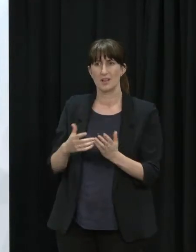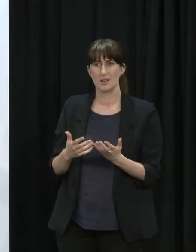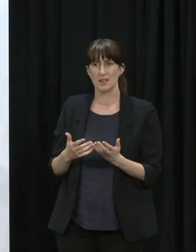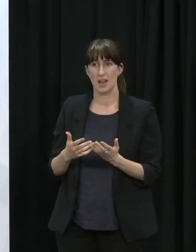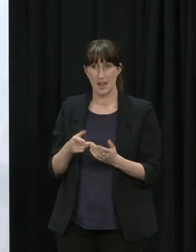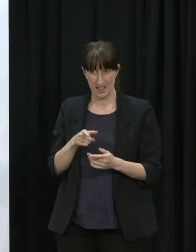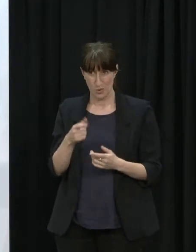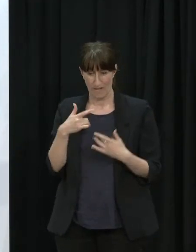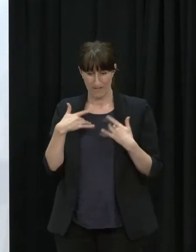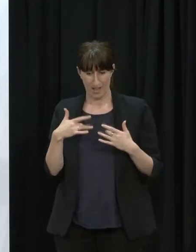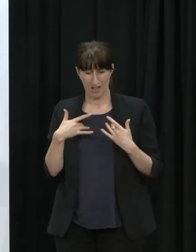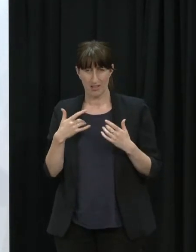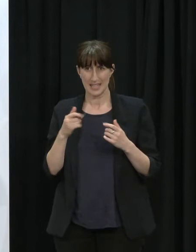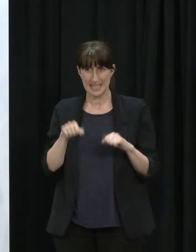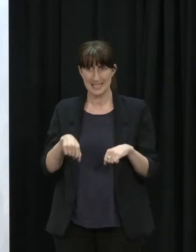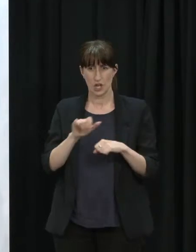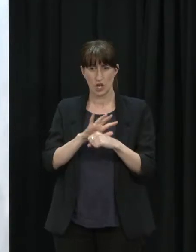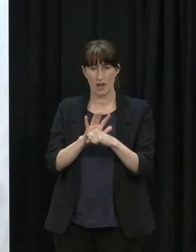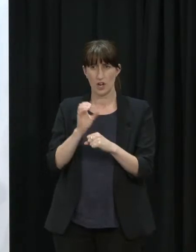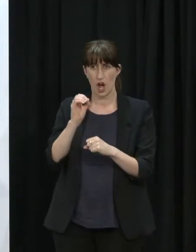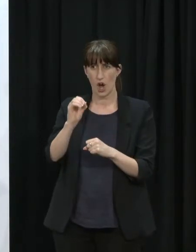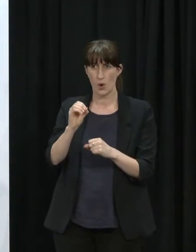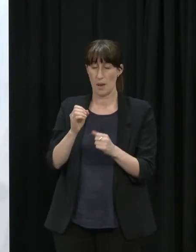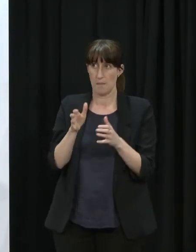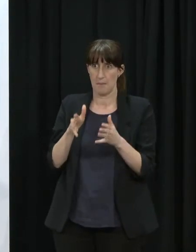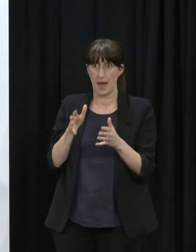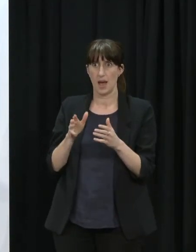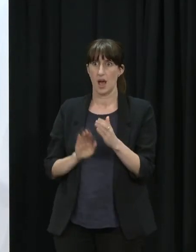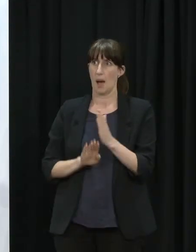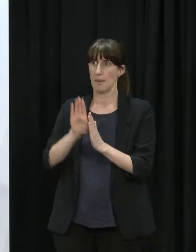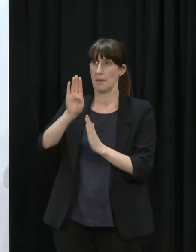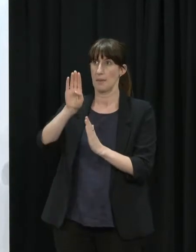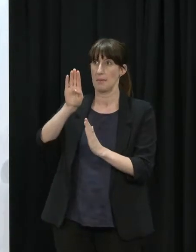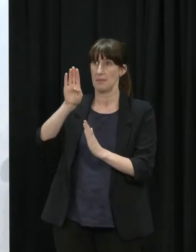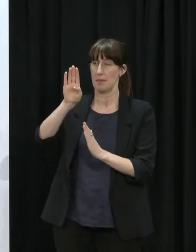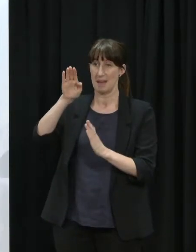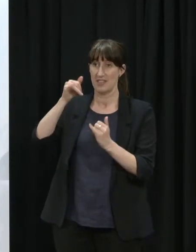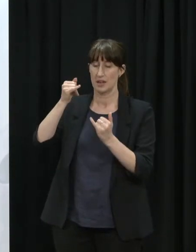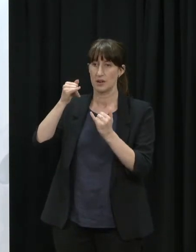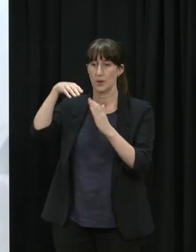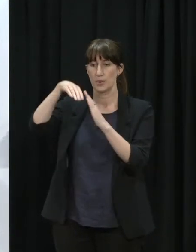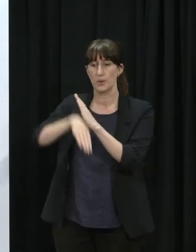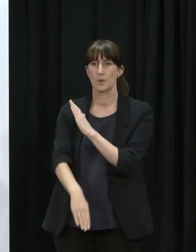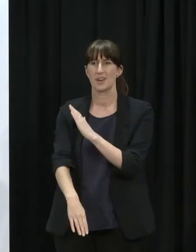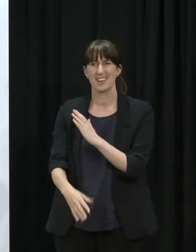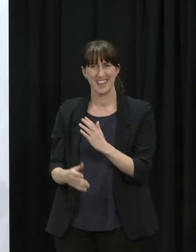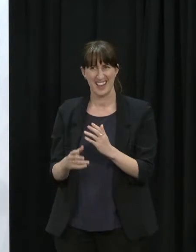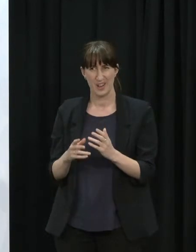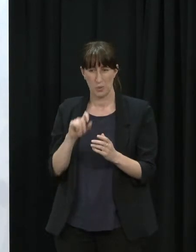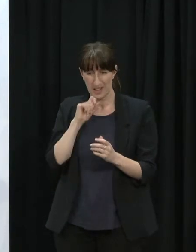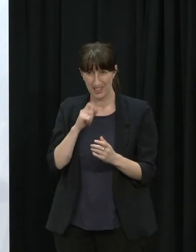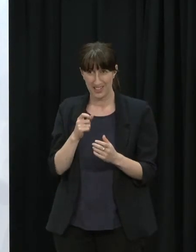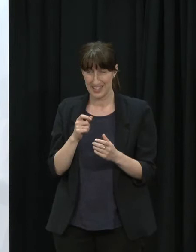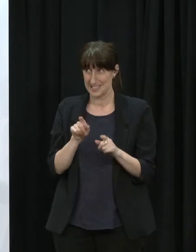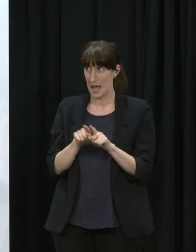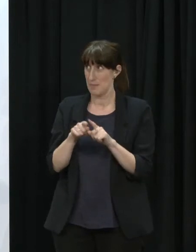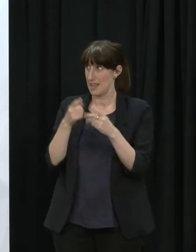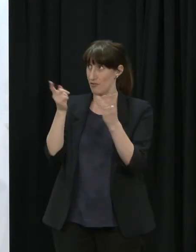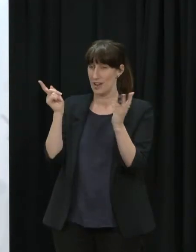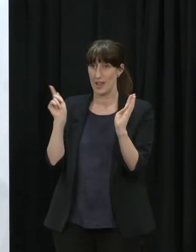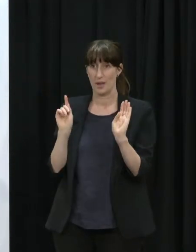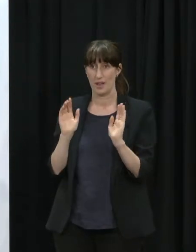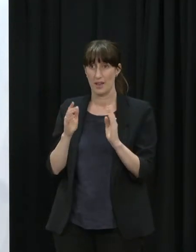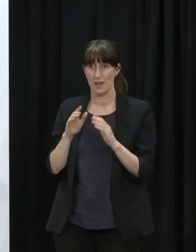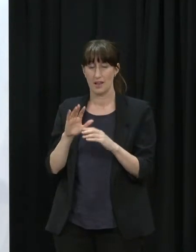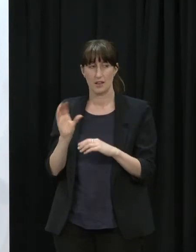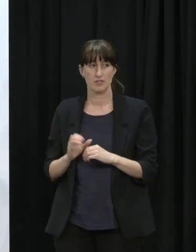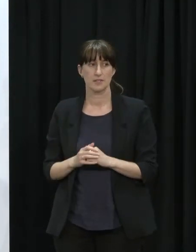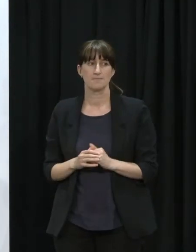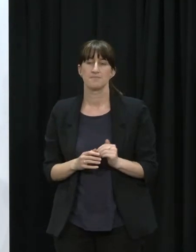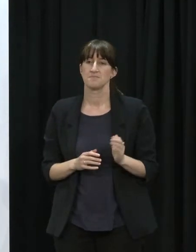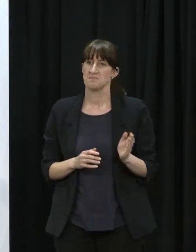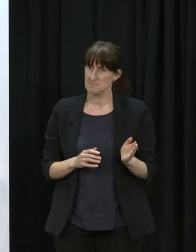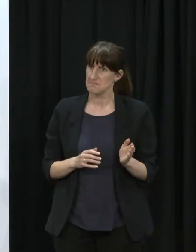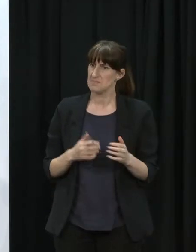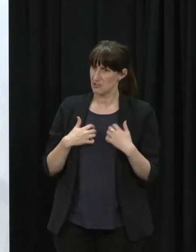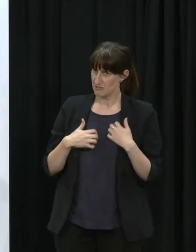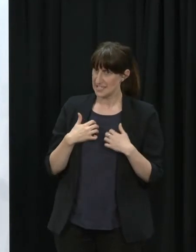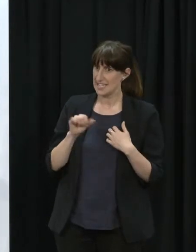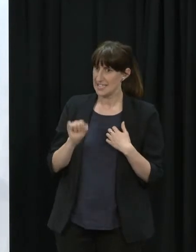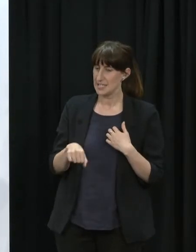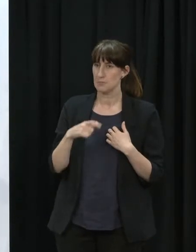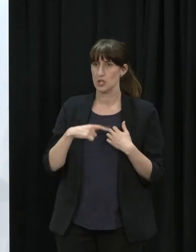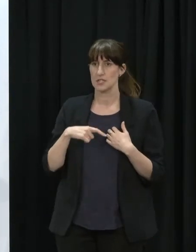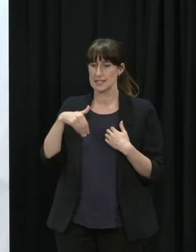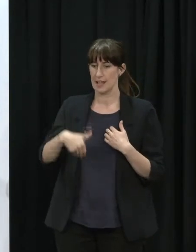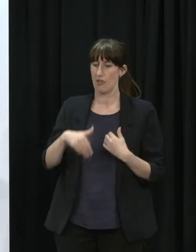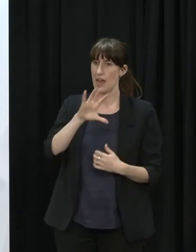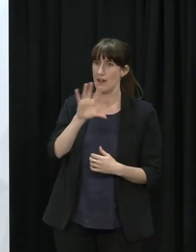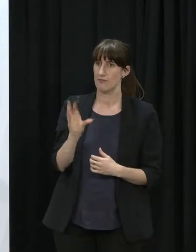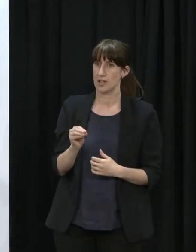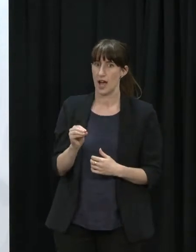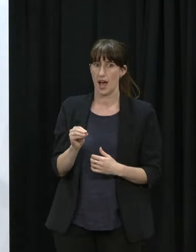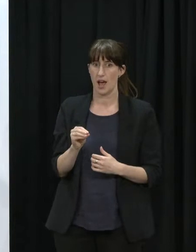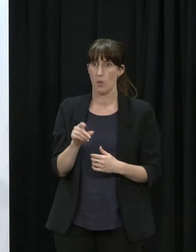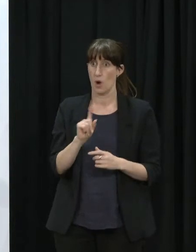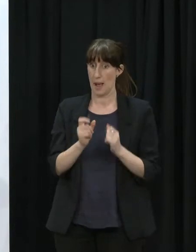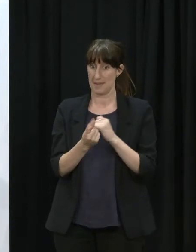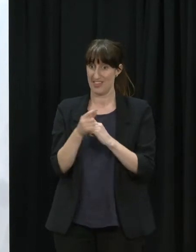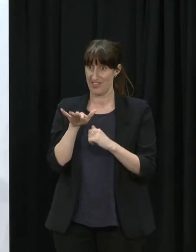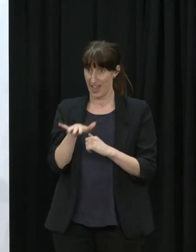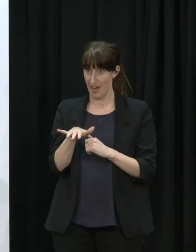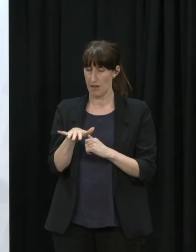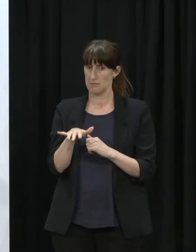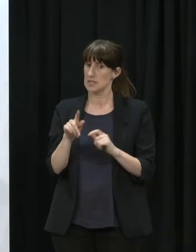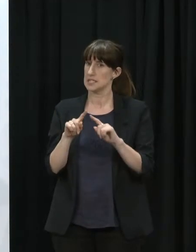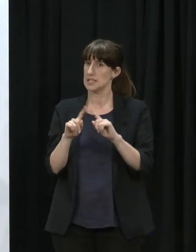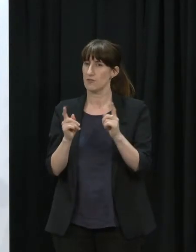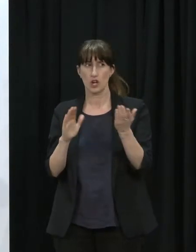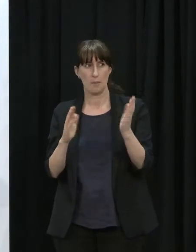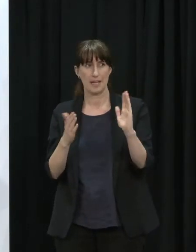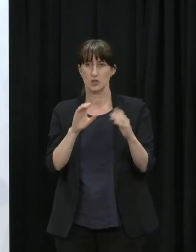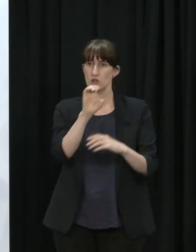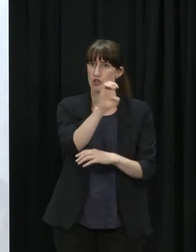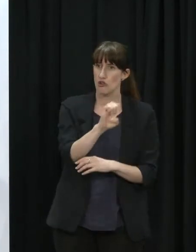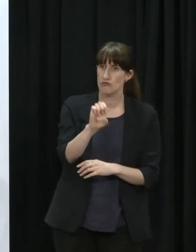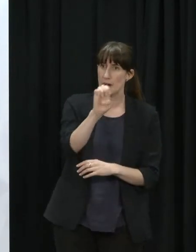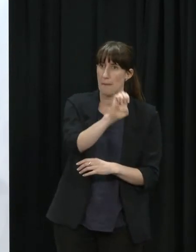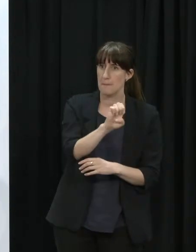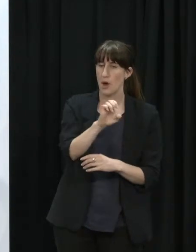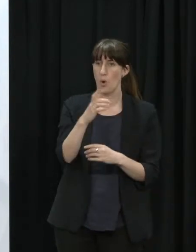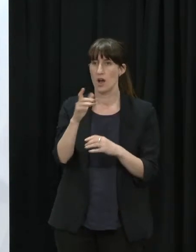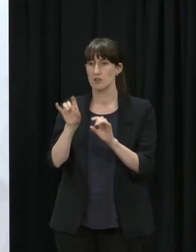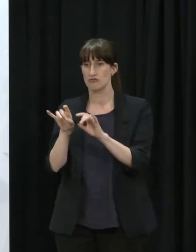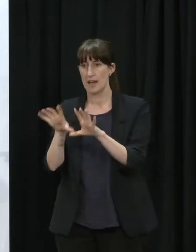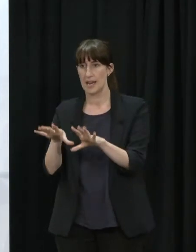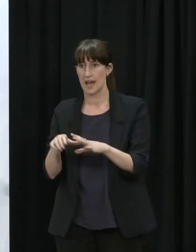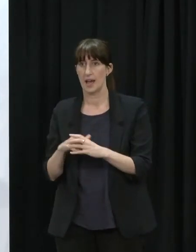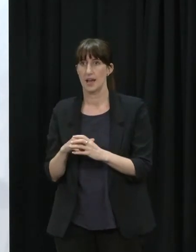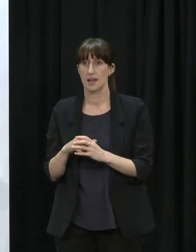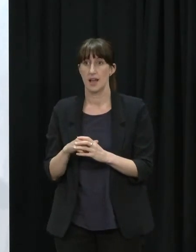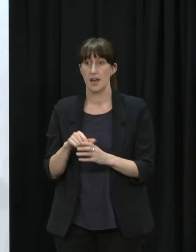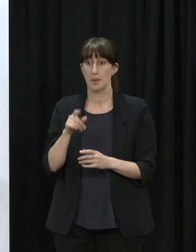ratou. He aha to mahi mo tena?